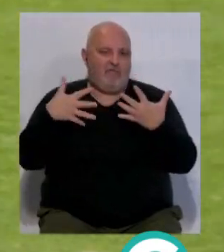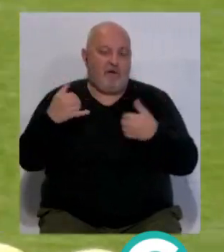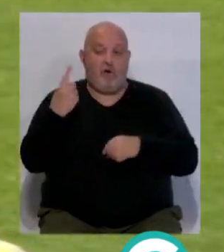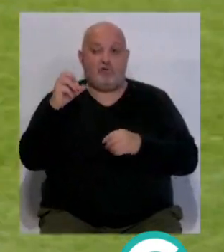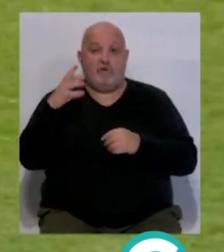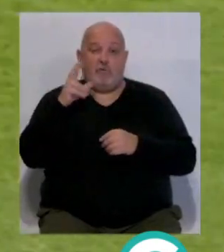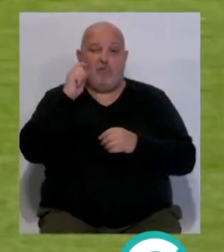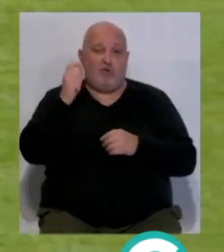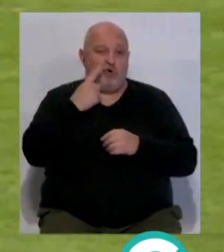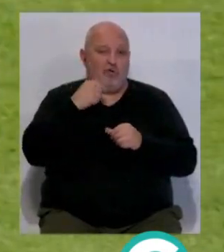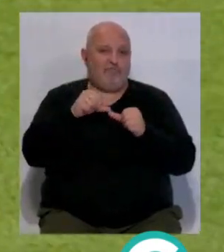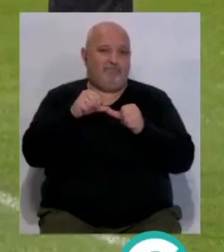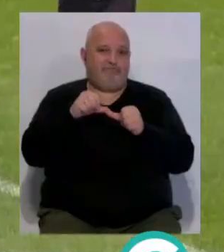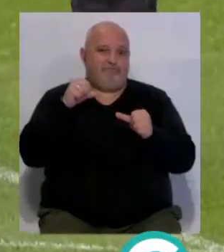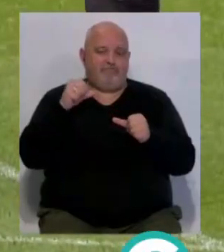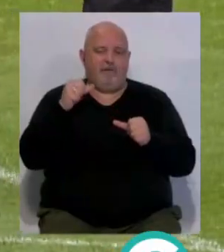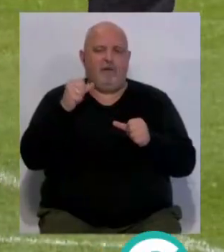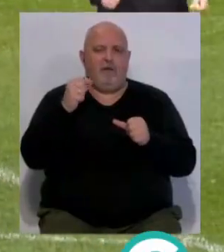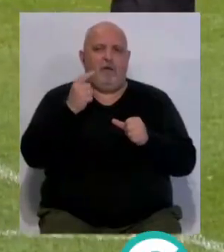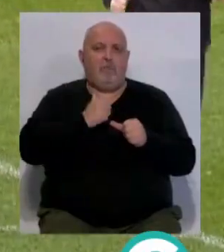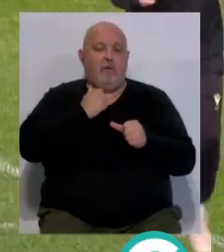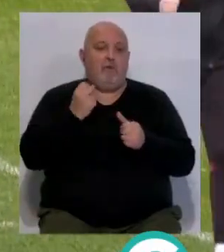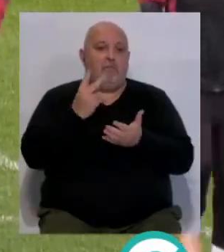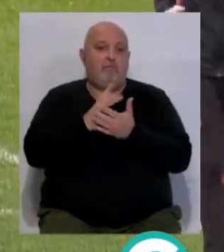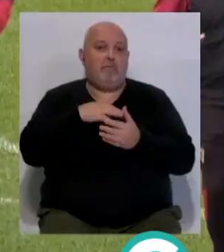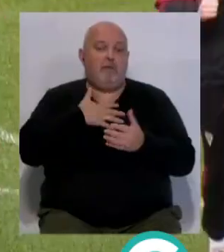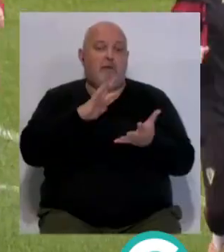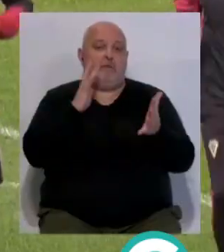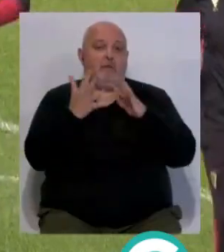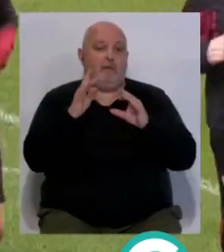por sanción el técnico cadista tendrá una nueva oportunidad para revertir la delicada situación